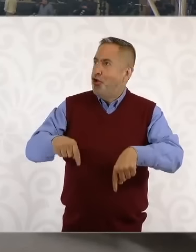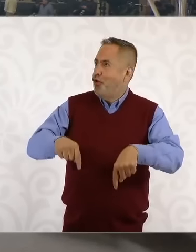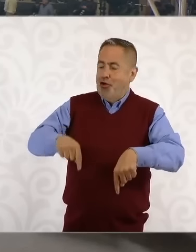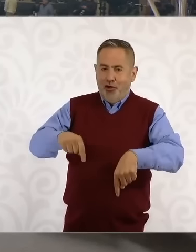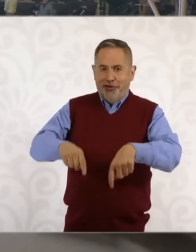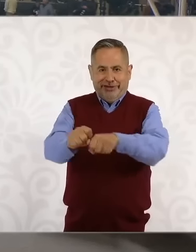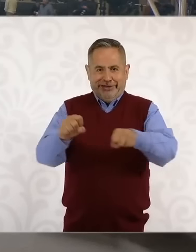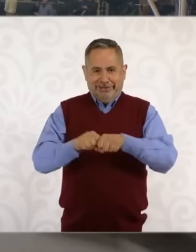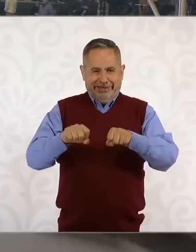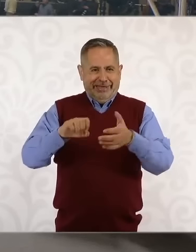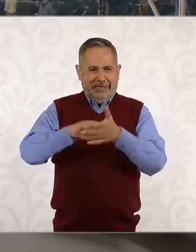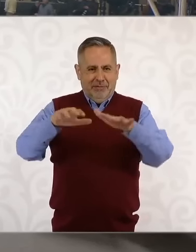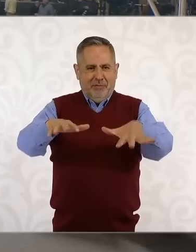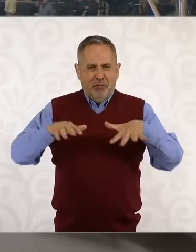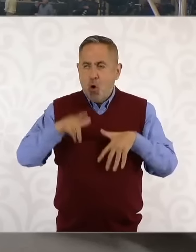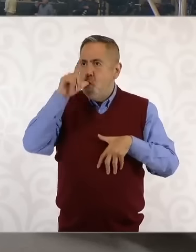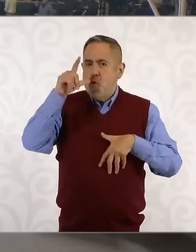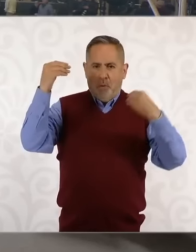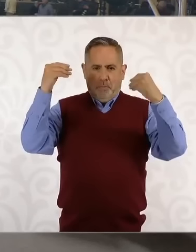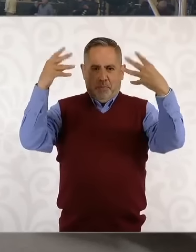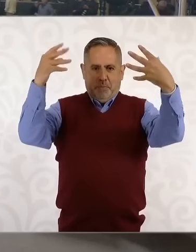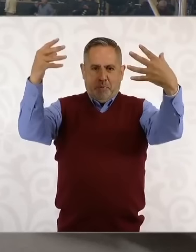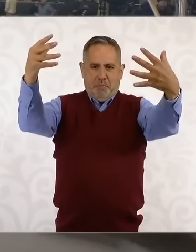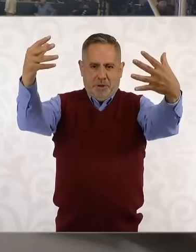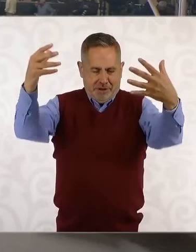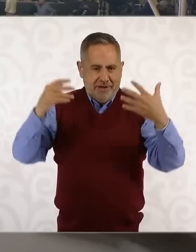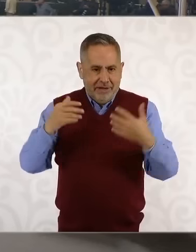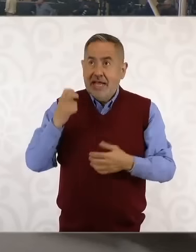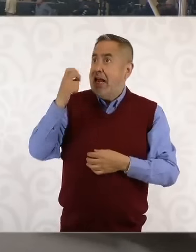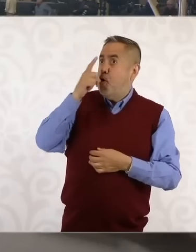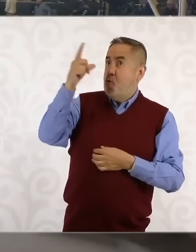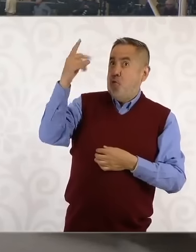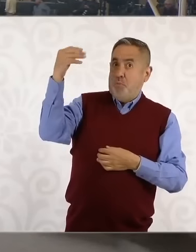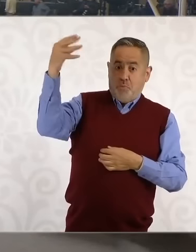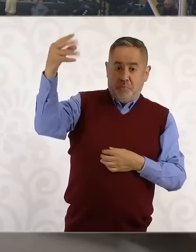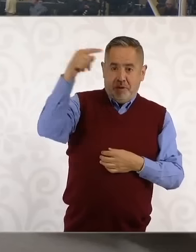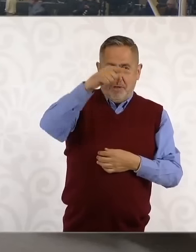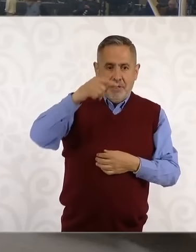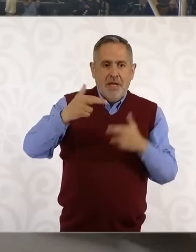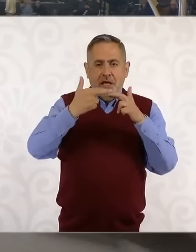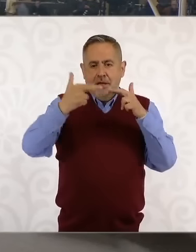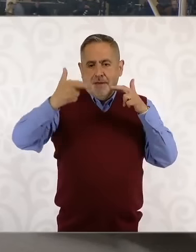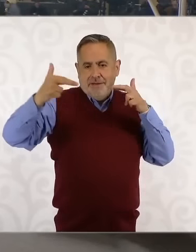salón, pues hay luces prendidas. Estas luces prendidas vienen por una línea de distribución.